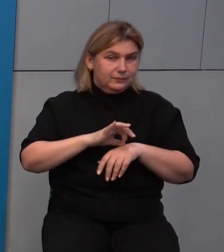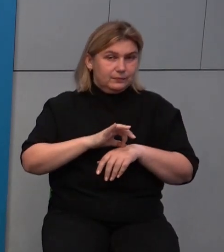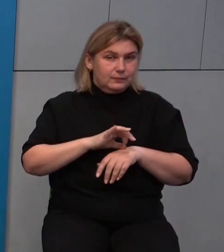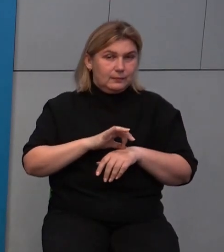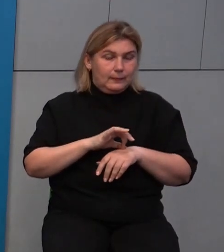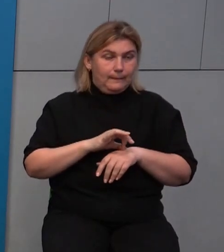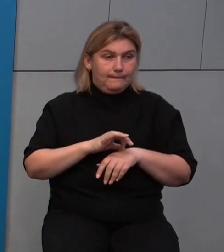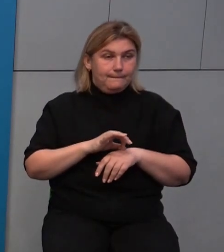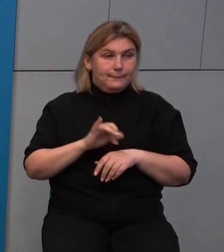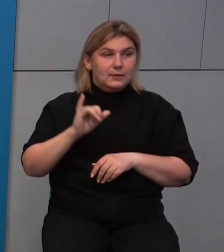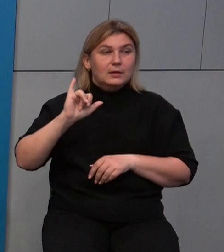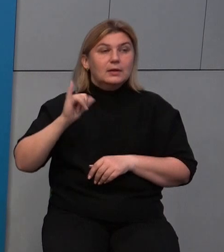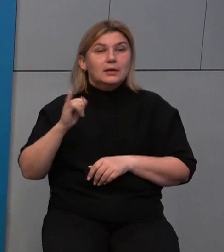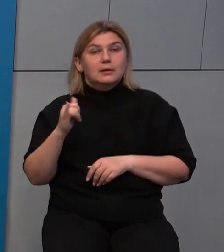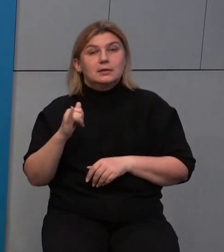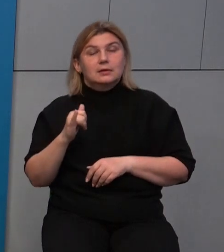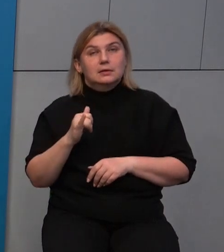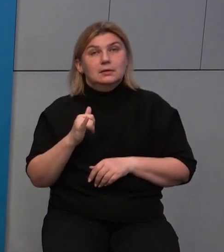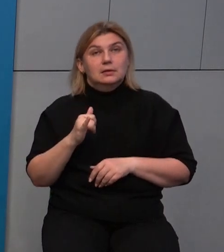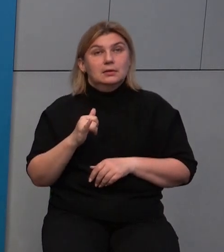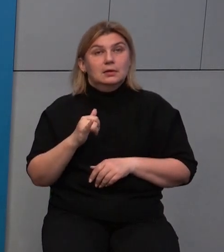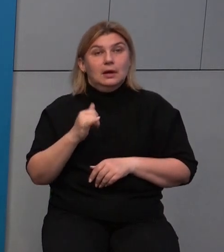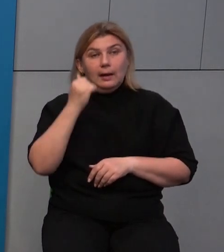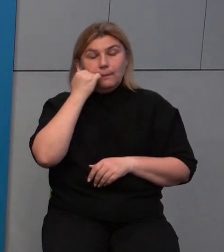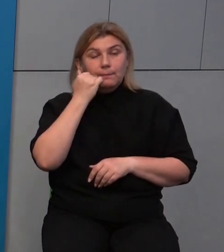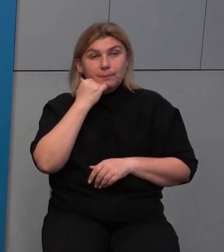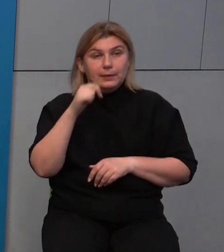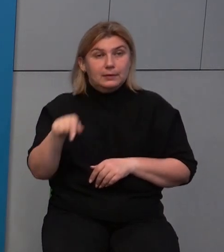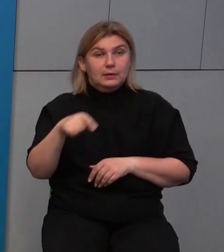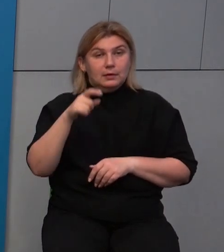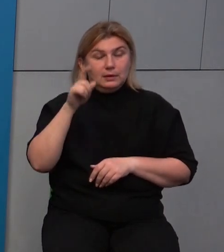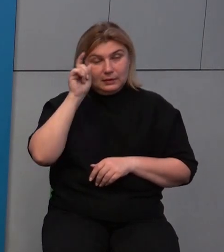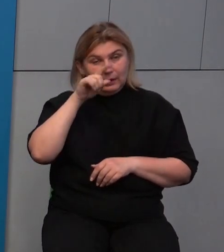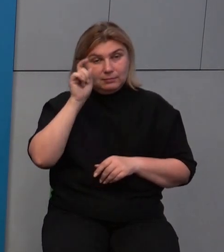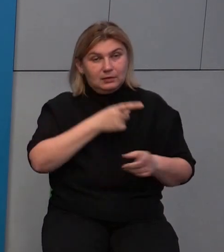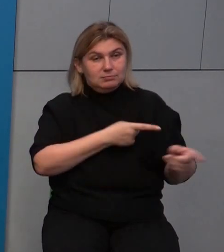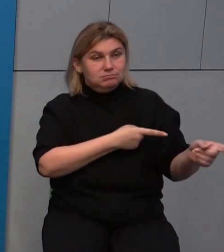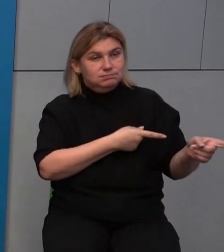po tym jak Niemcy w pewnej piwnicy dokonali masowych egzekucji